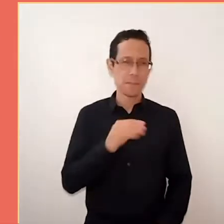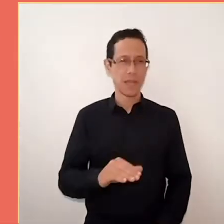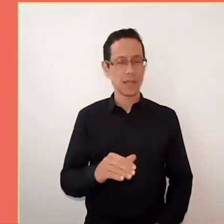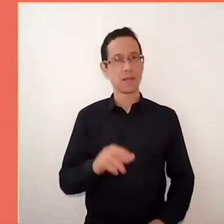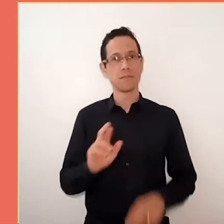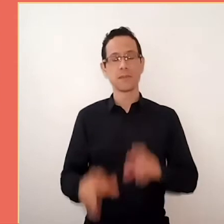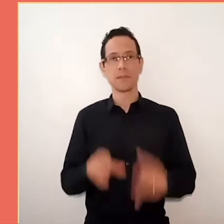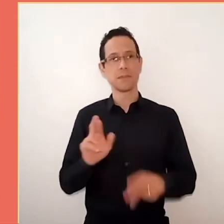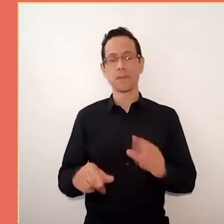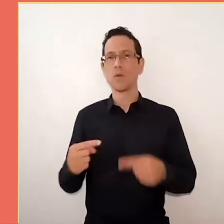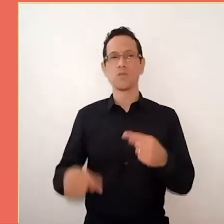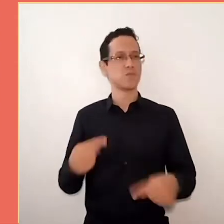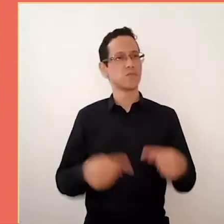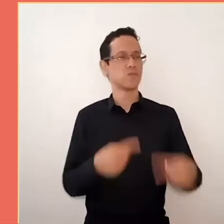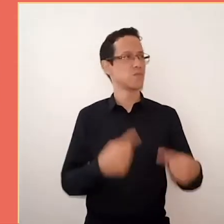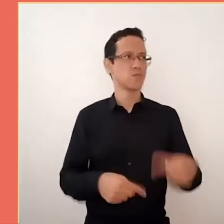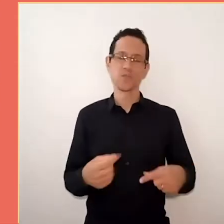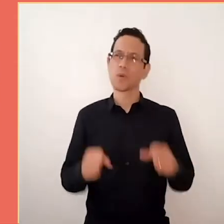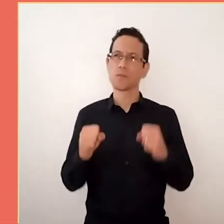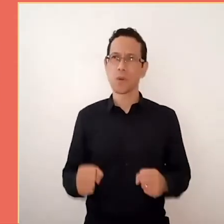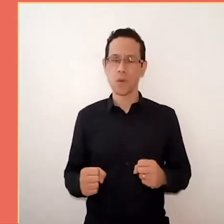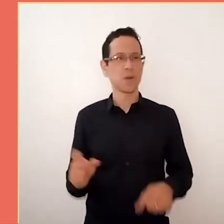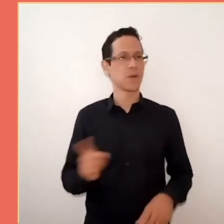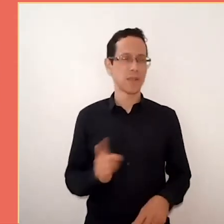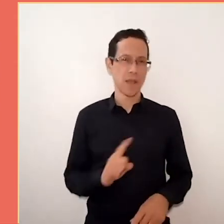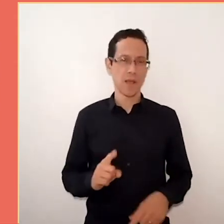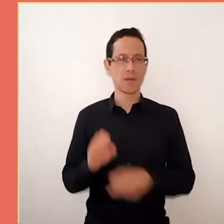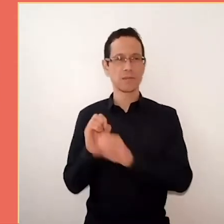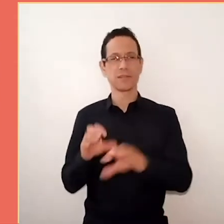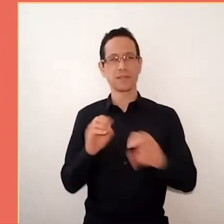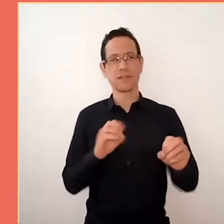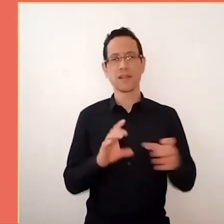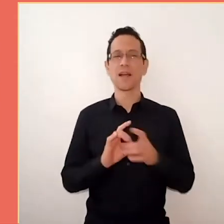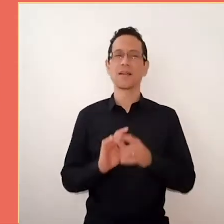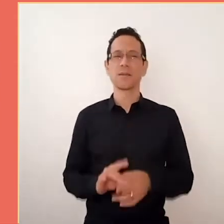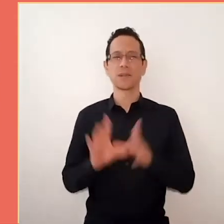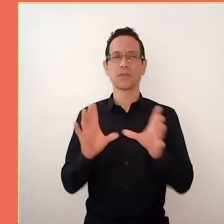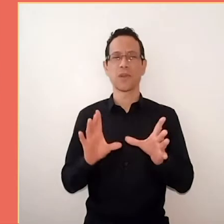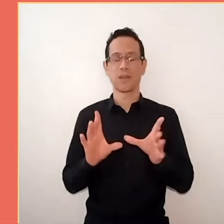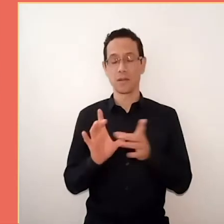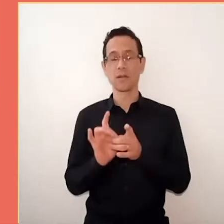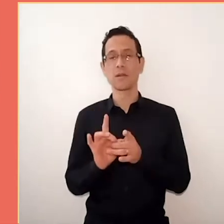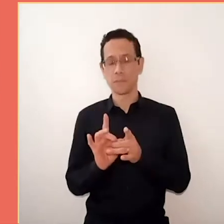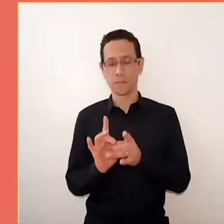o que é o que se concebe como educação liberadora, porque a liberdade, ela ameaça o conservador.